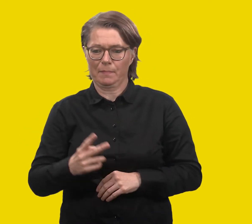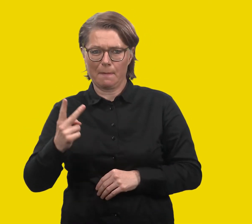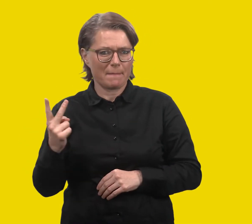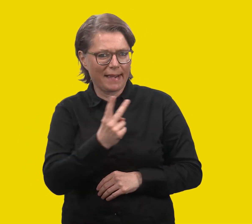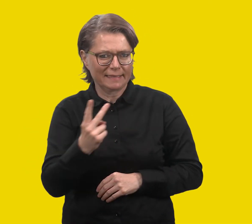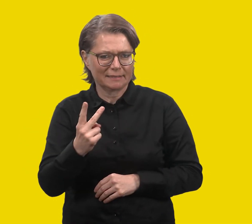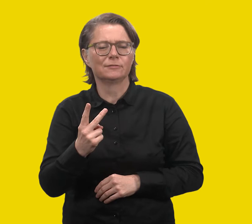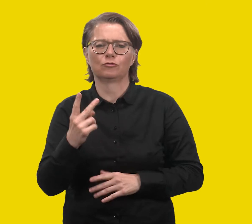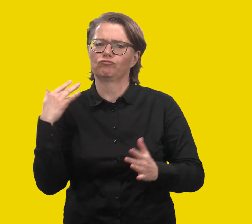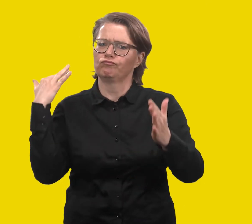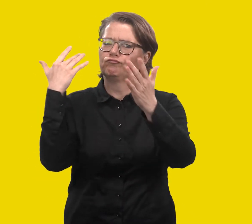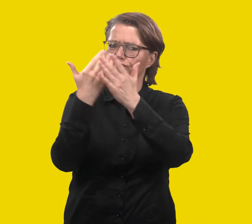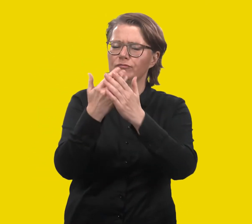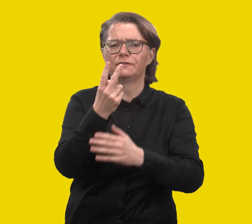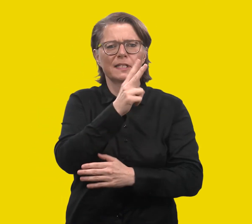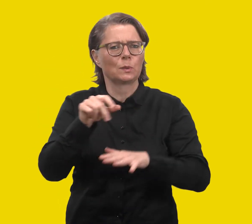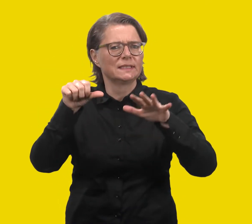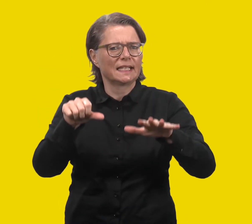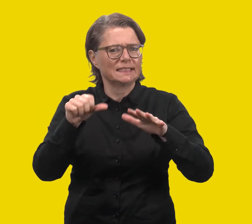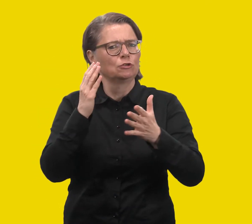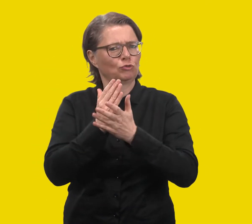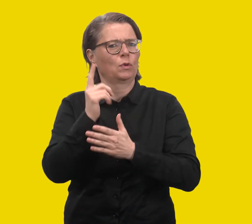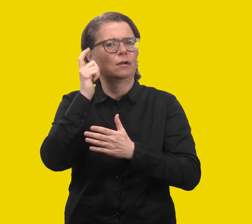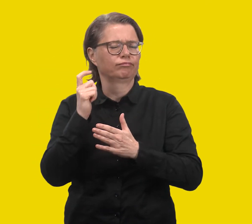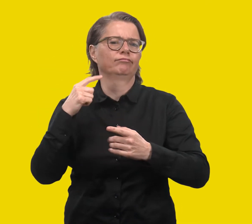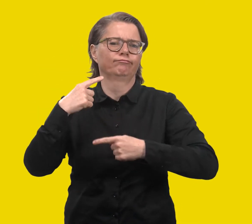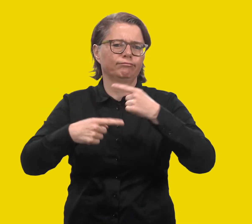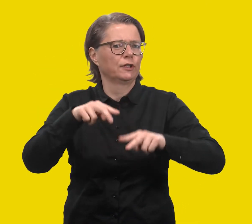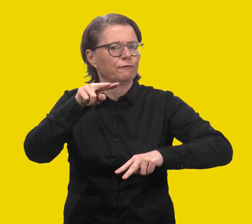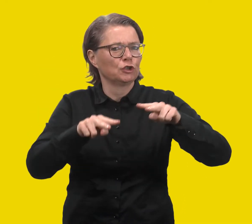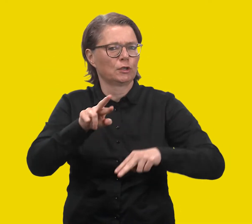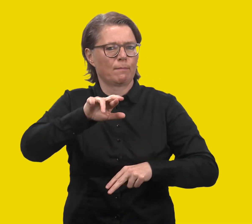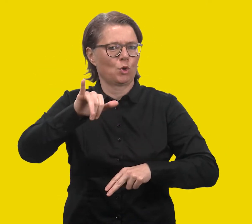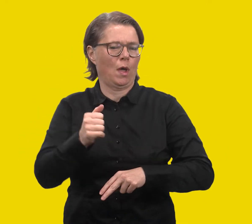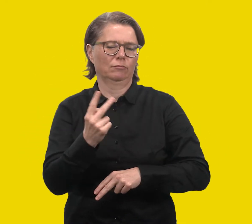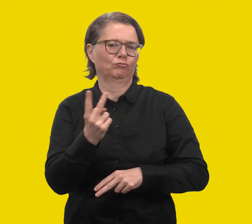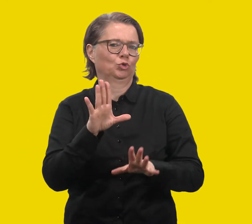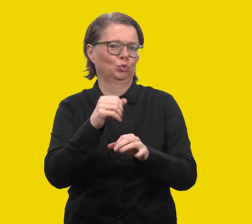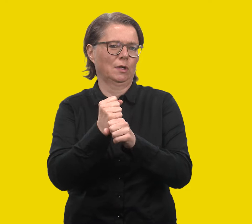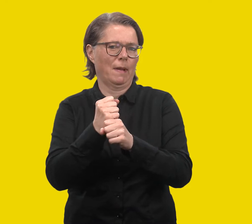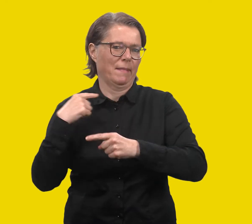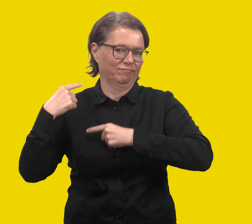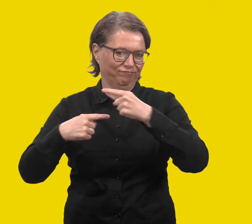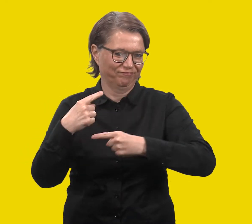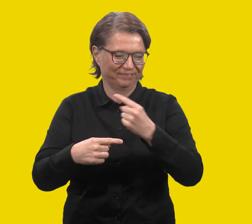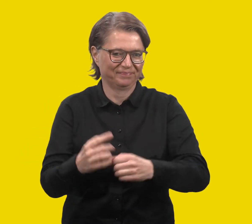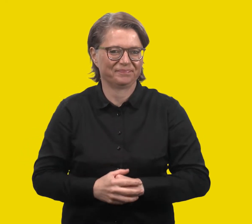Seit 2016 arbeiten sie für verschiedene Projekte zusammen.